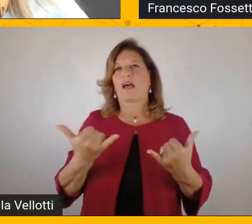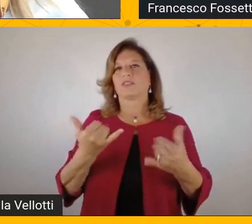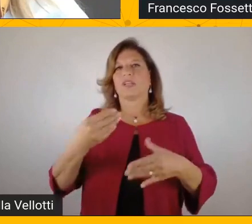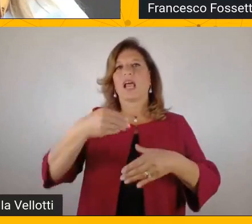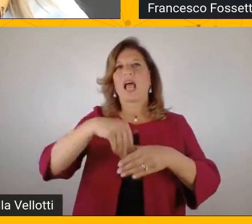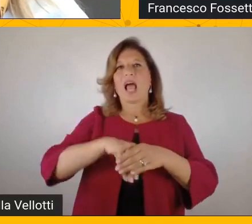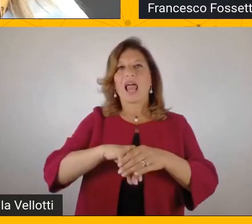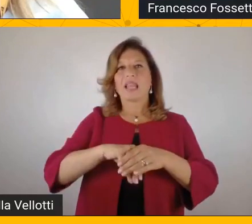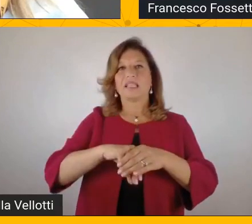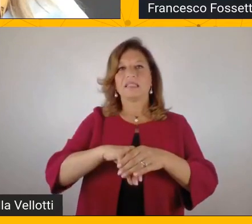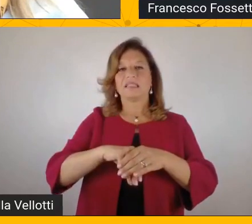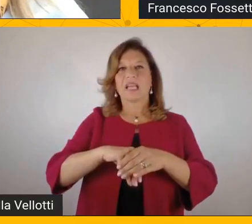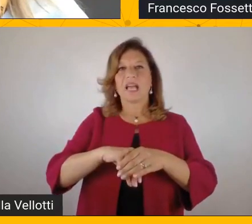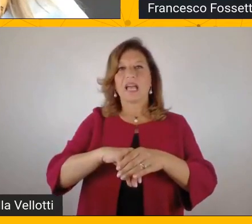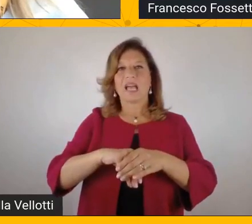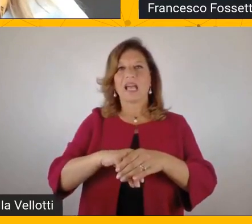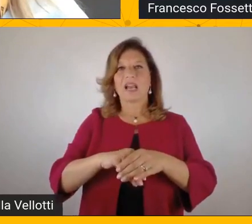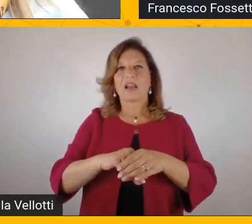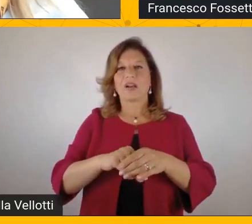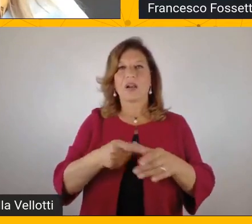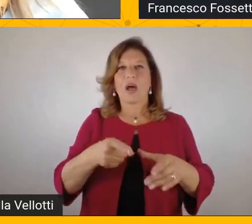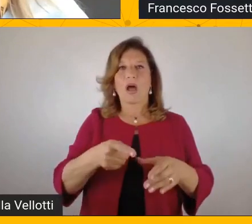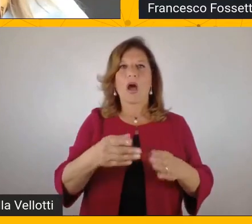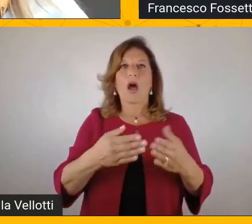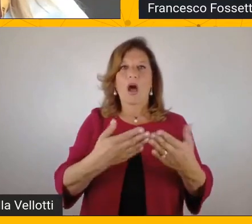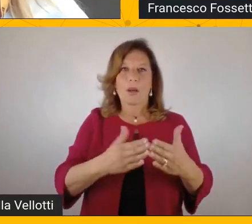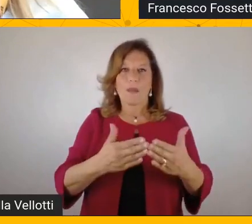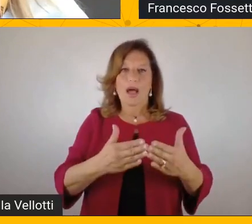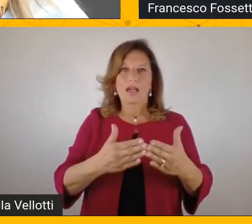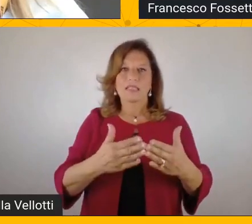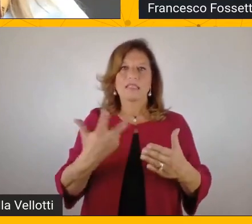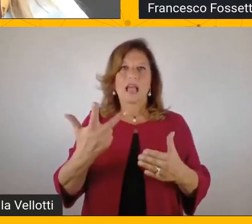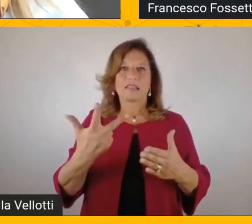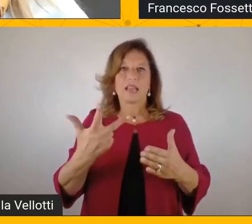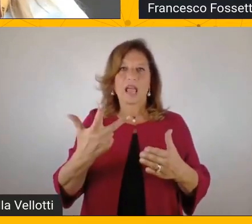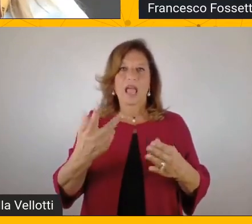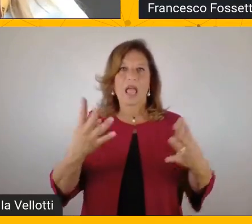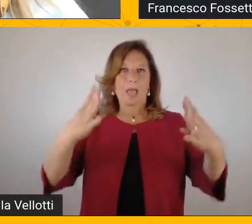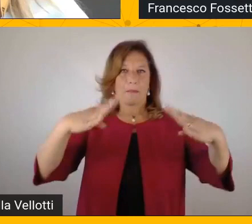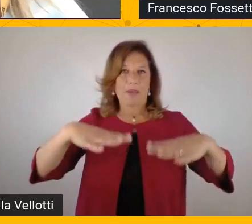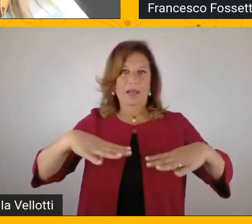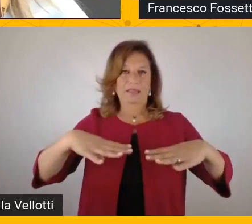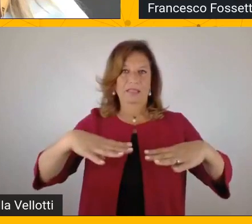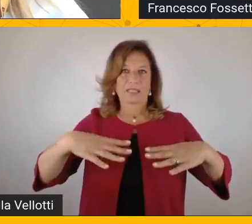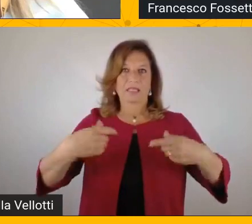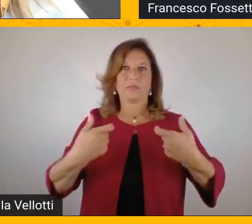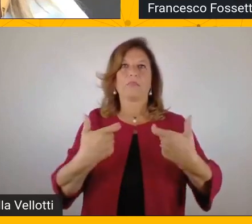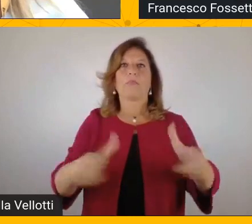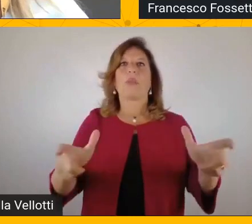magari all'interno del batterpass c'è fai tre partite